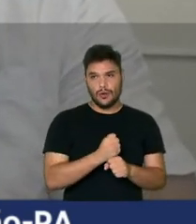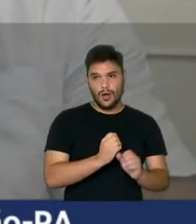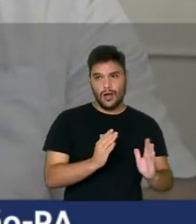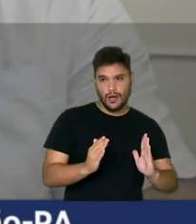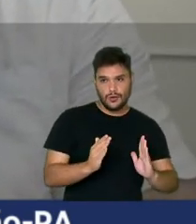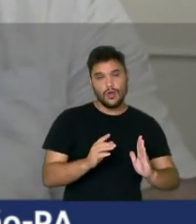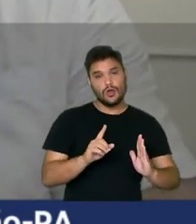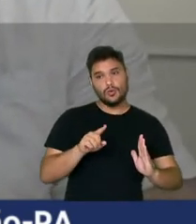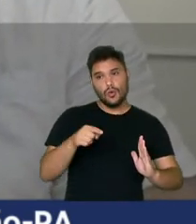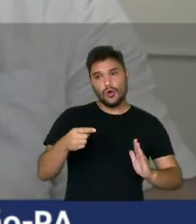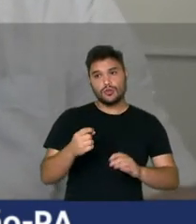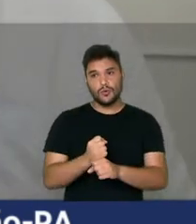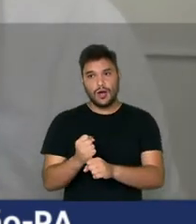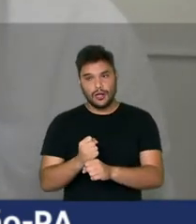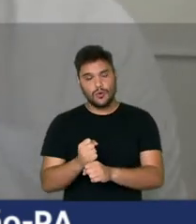VALOR DE 3 BILHÕES NO PRIMEIRO ANO. NO EXERCÍCIO